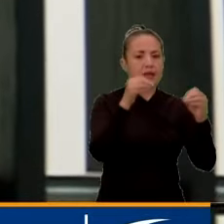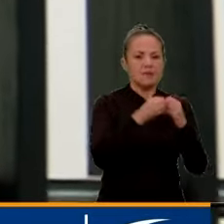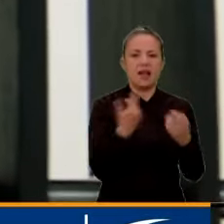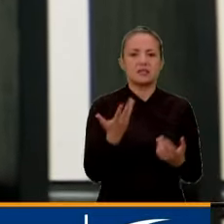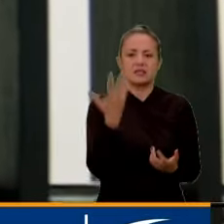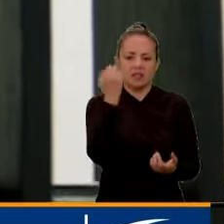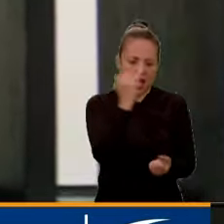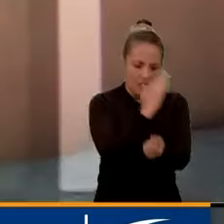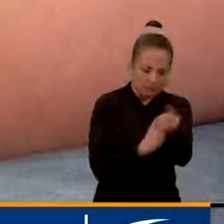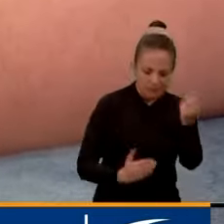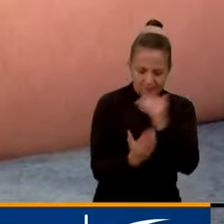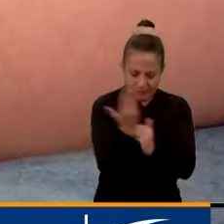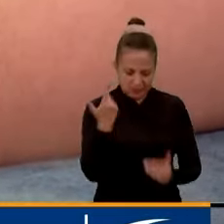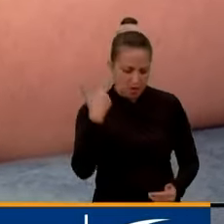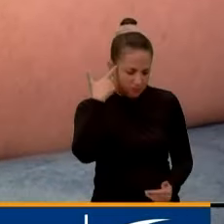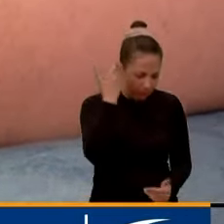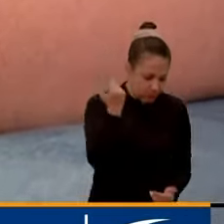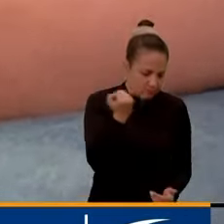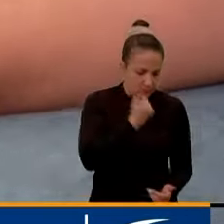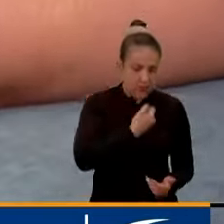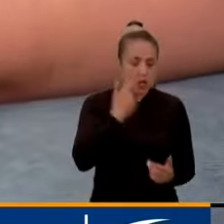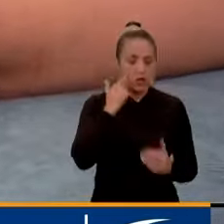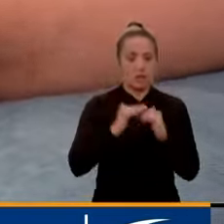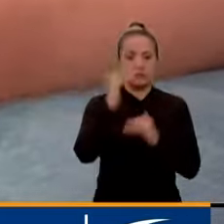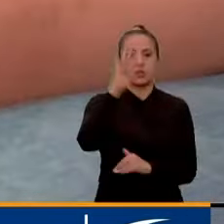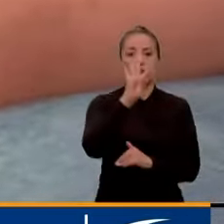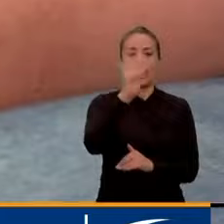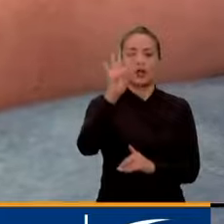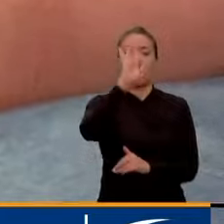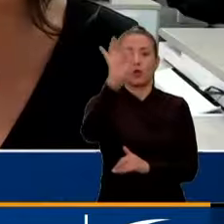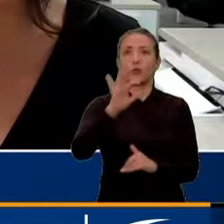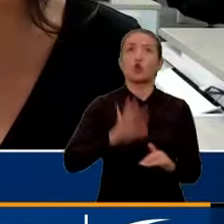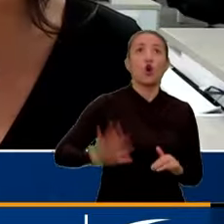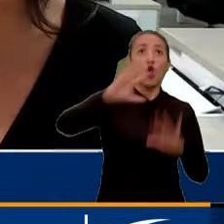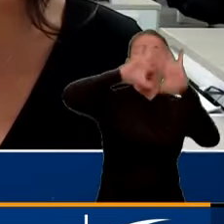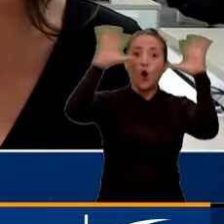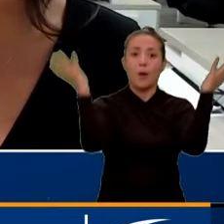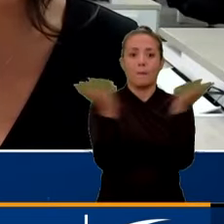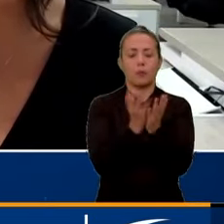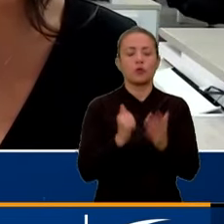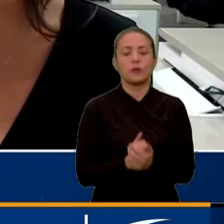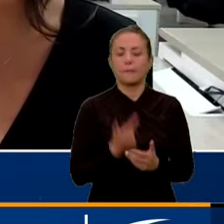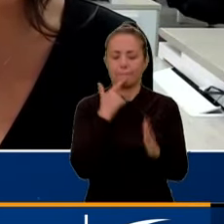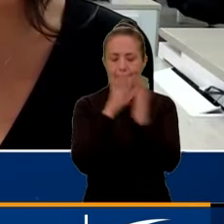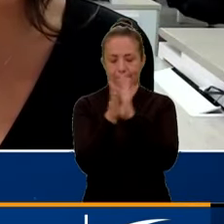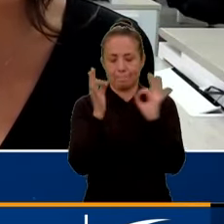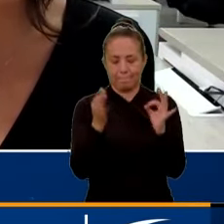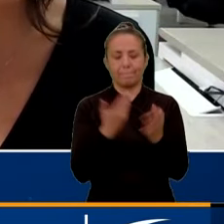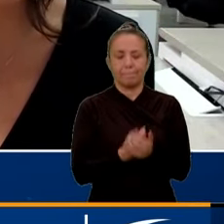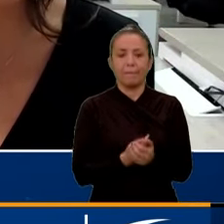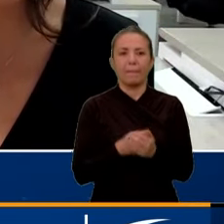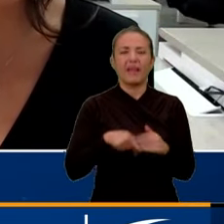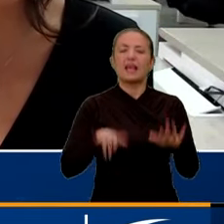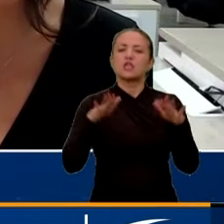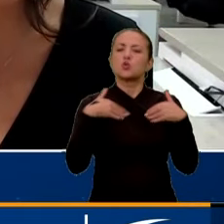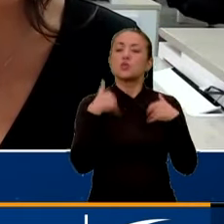ciento en los últimos tres años? además el incremento en el número de suicidios en el